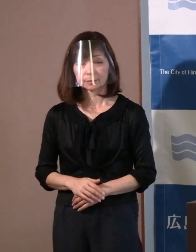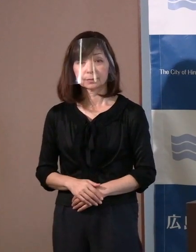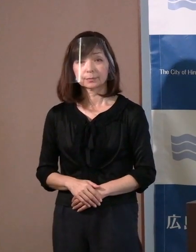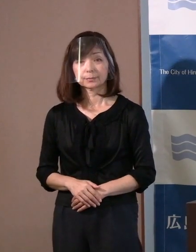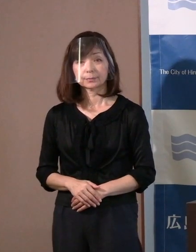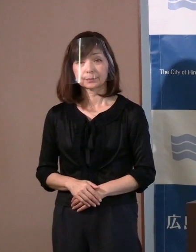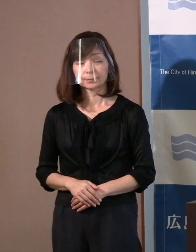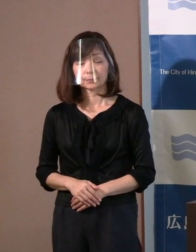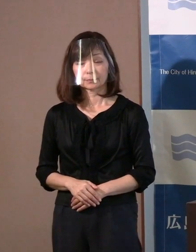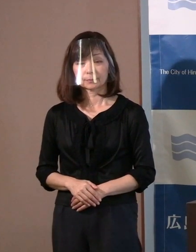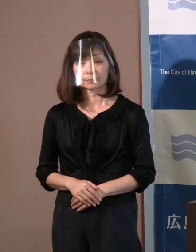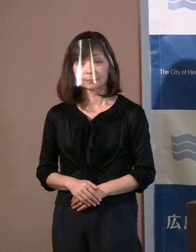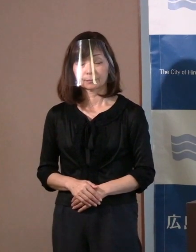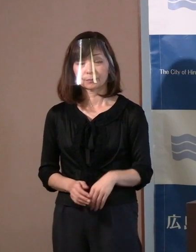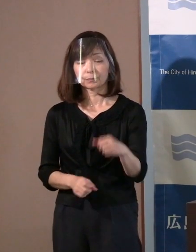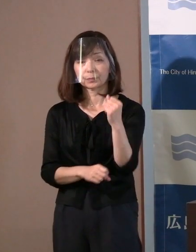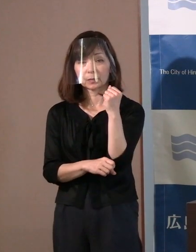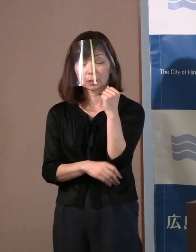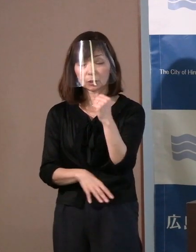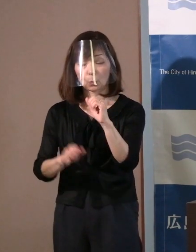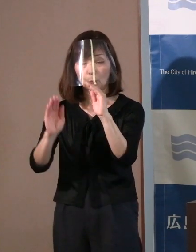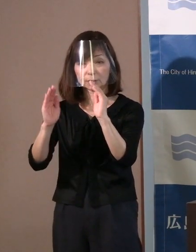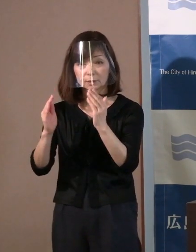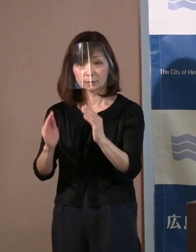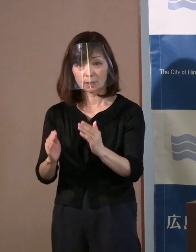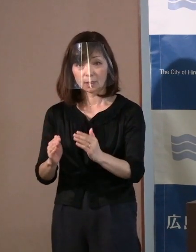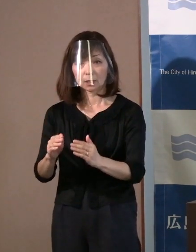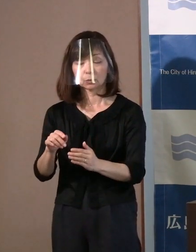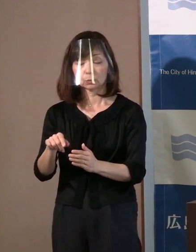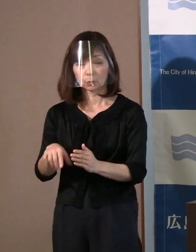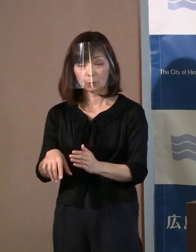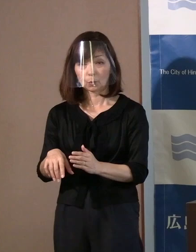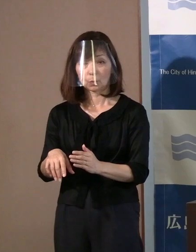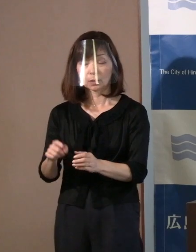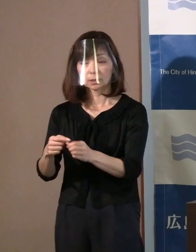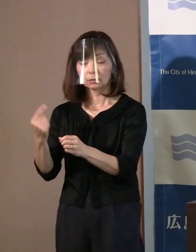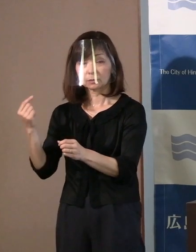(記者)基本姿勢のところで､ 昨年までは｢連帯｣とか｢継続｣といった